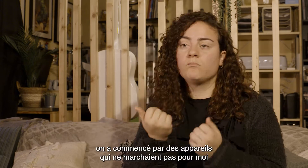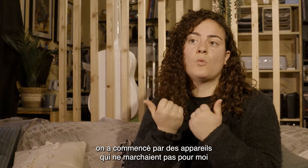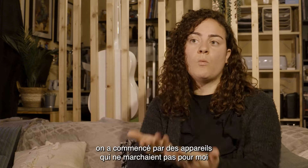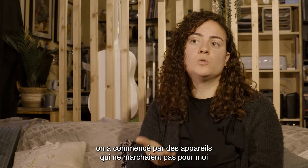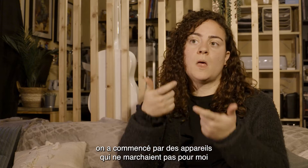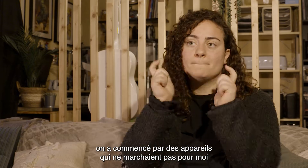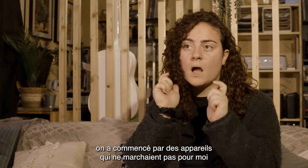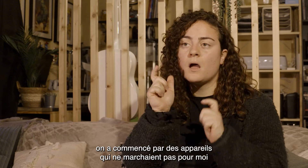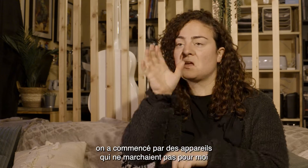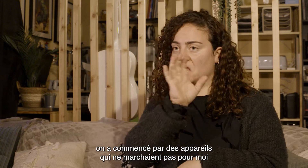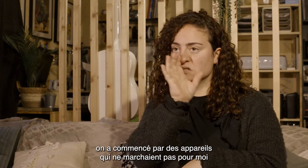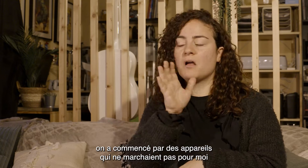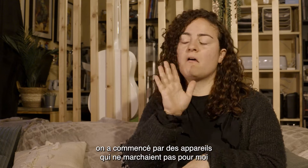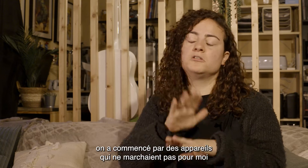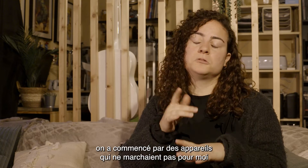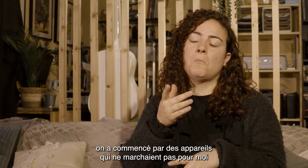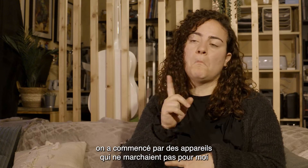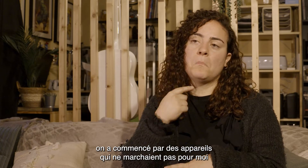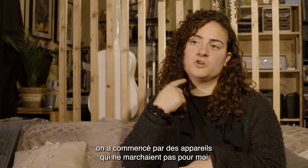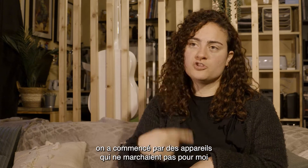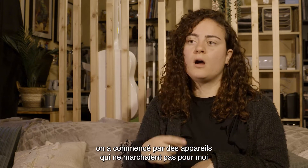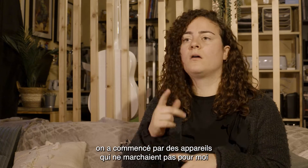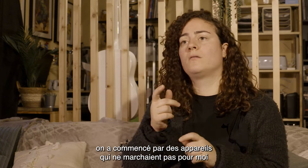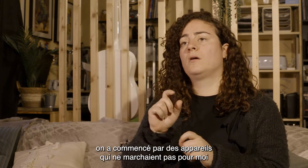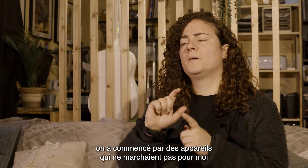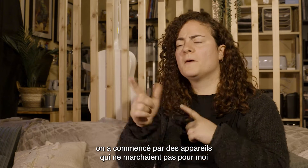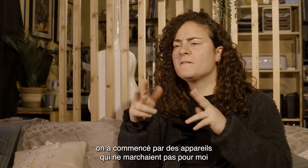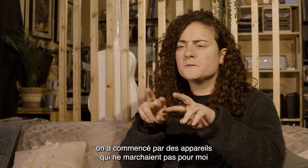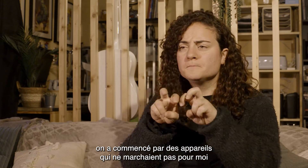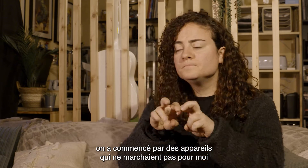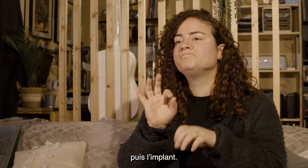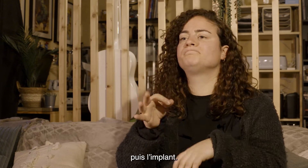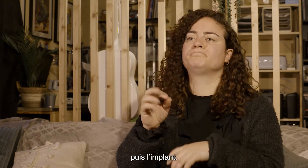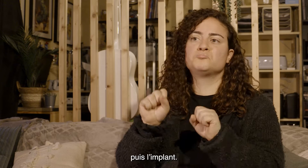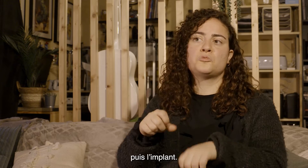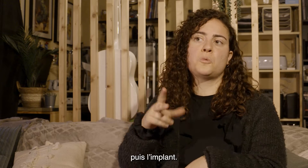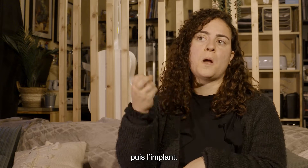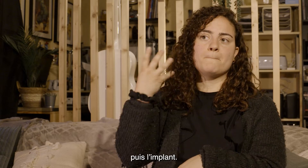on a commencé par des appareils qui ne marchaient pas pour moi puis l’implant.